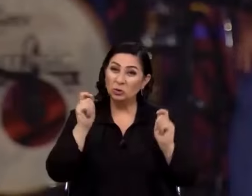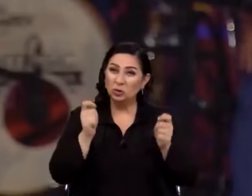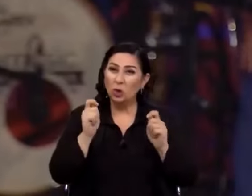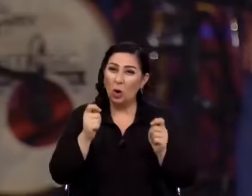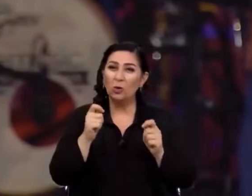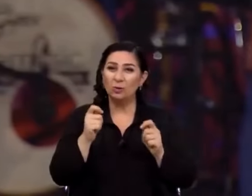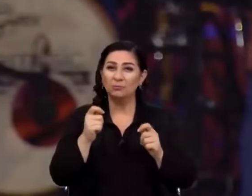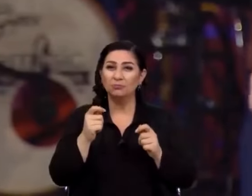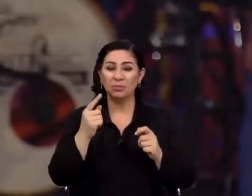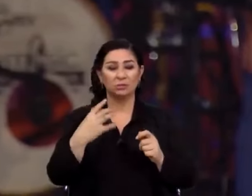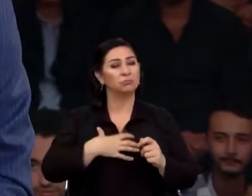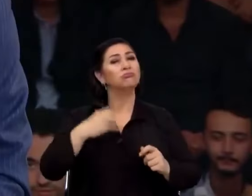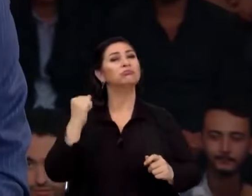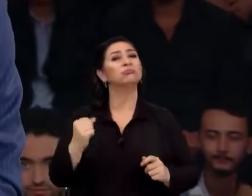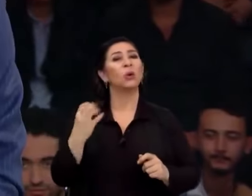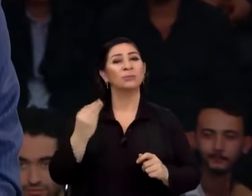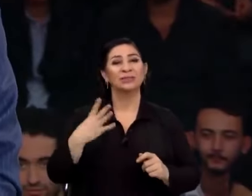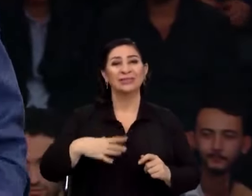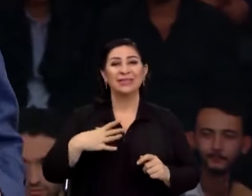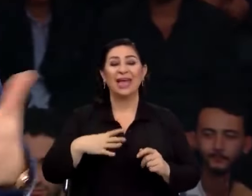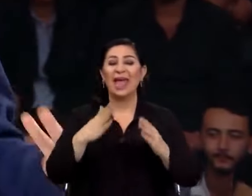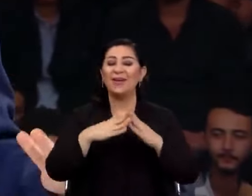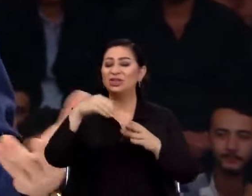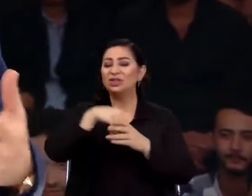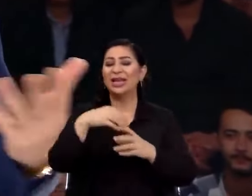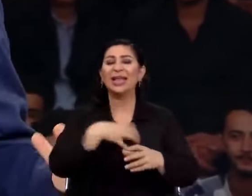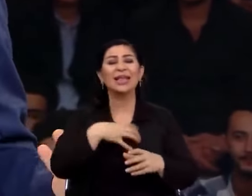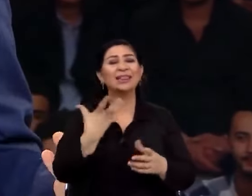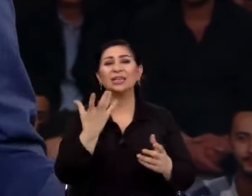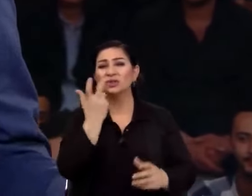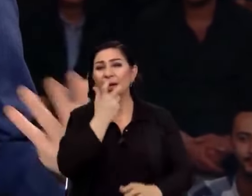olmak istedim Evet peki evde kendi kendine Mesela ne söylersin İngilizce